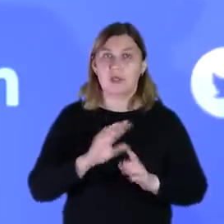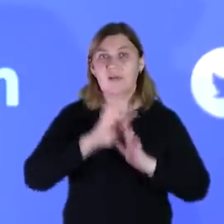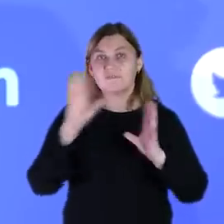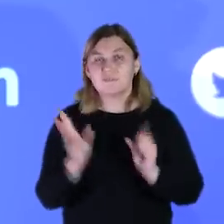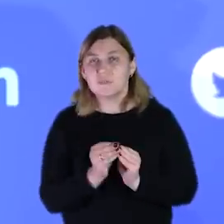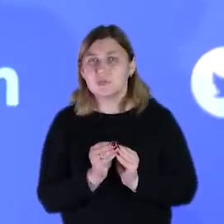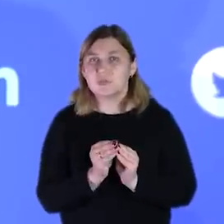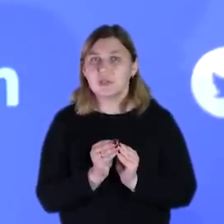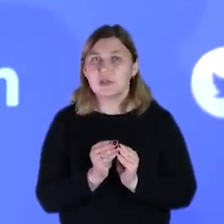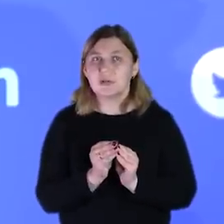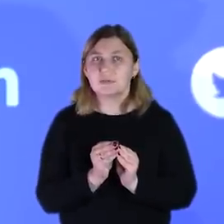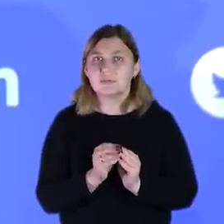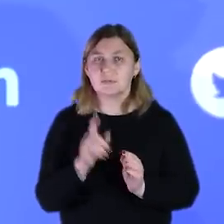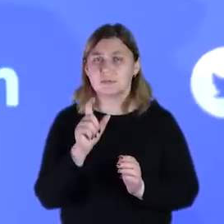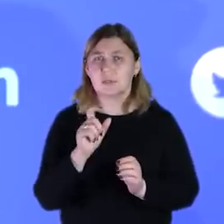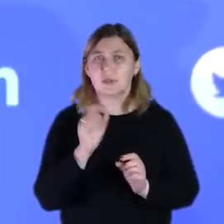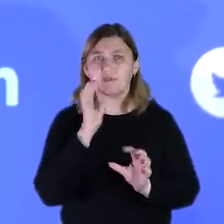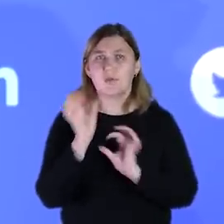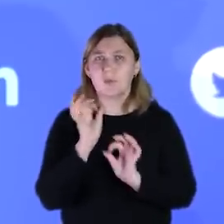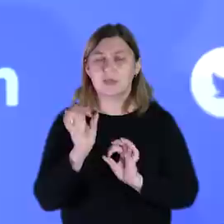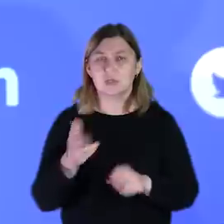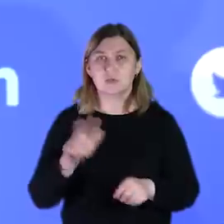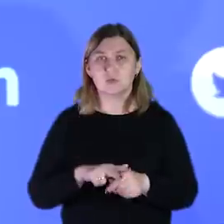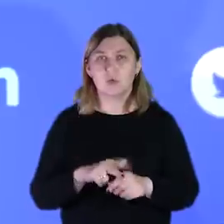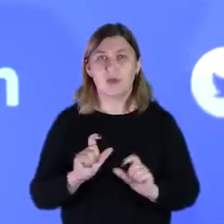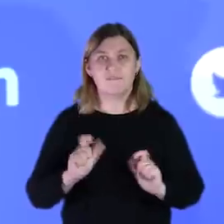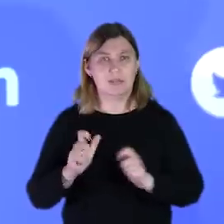scenariusze mogących się zdarzyć wydarzeń.